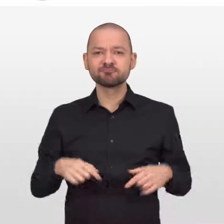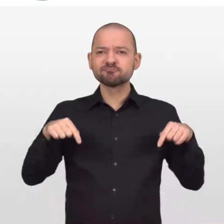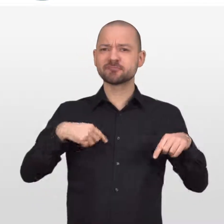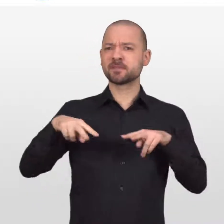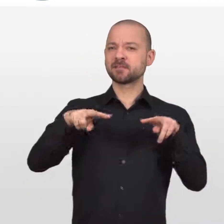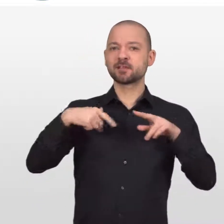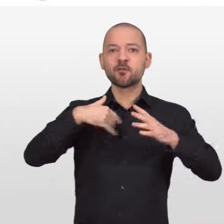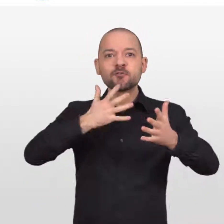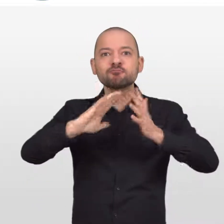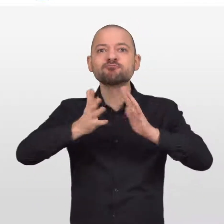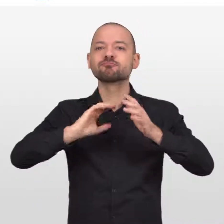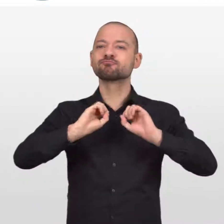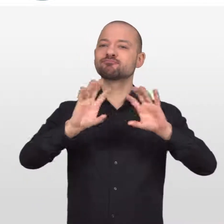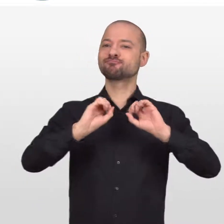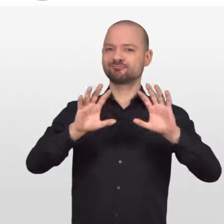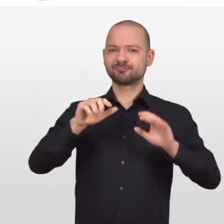Mit diesem Video möchten wir Ihnen Tímto videem bychom Vám chtěli